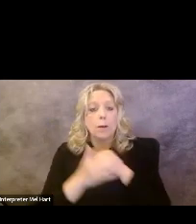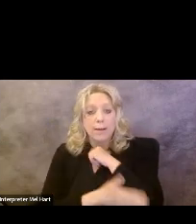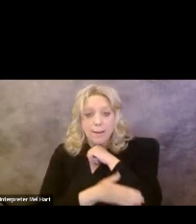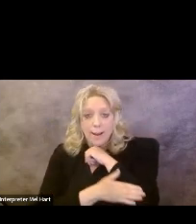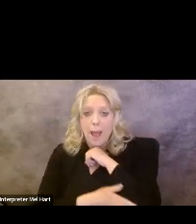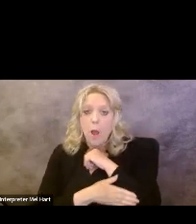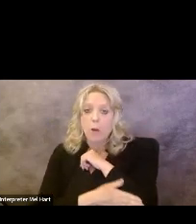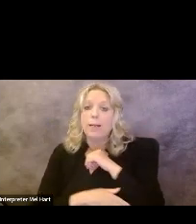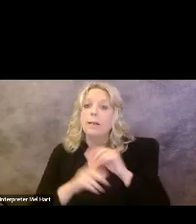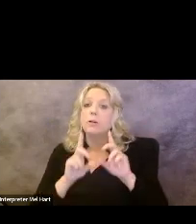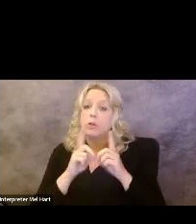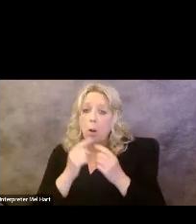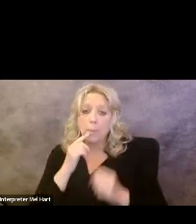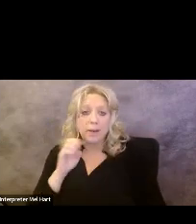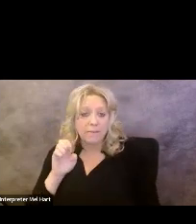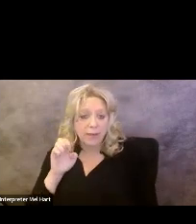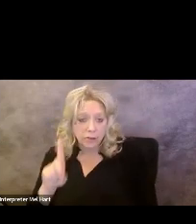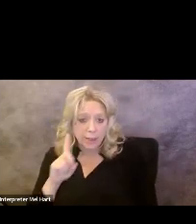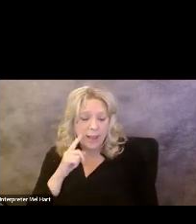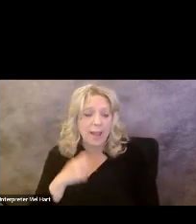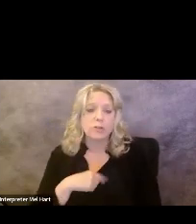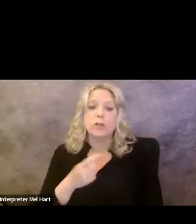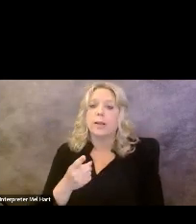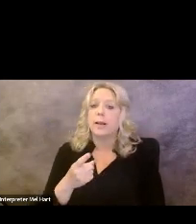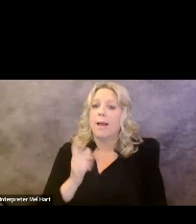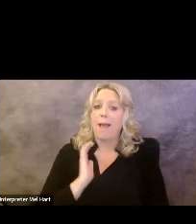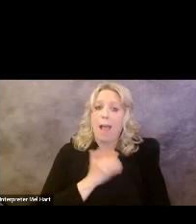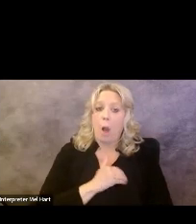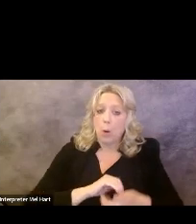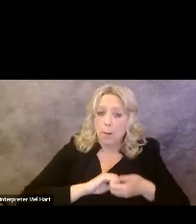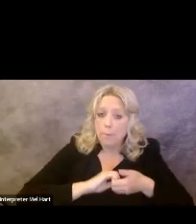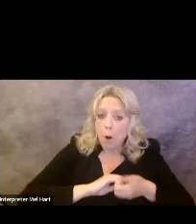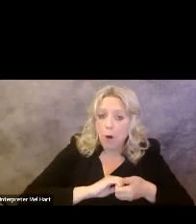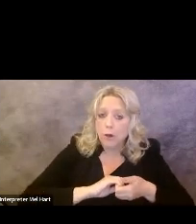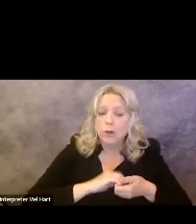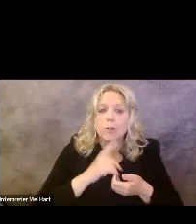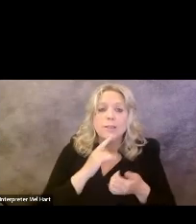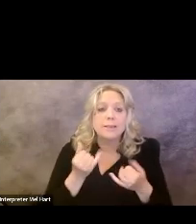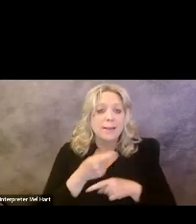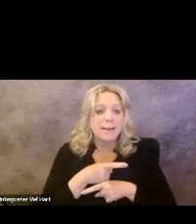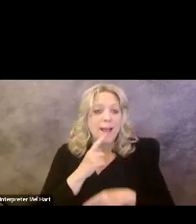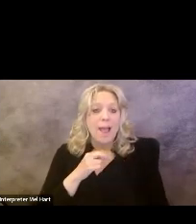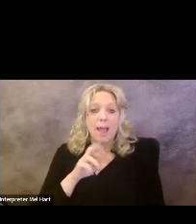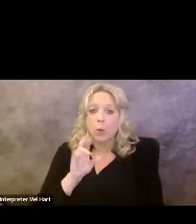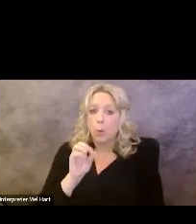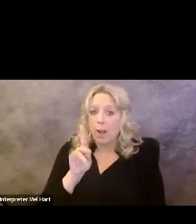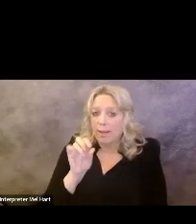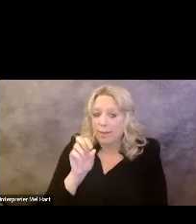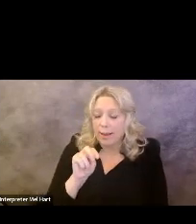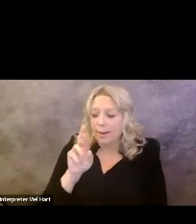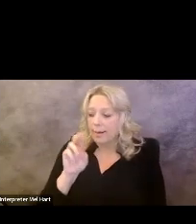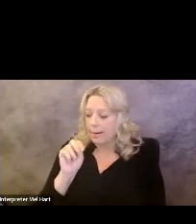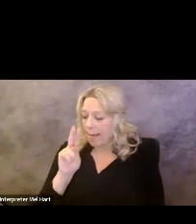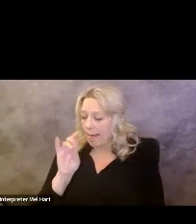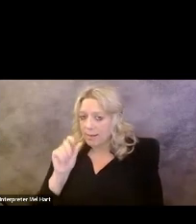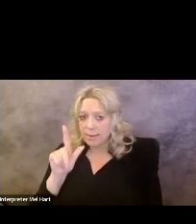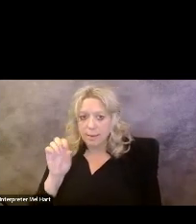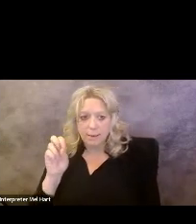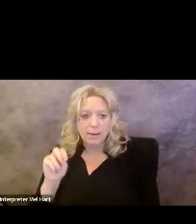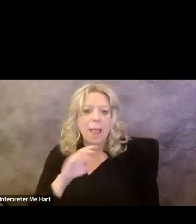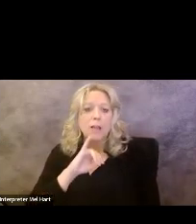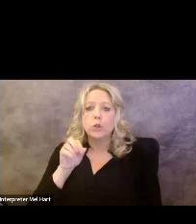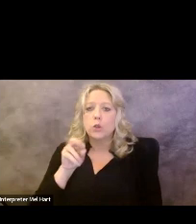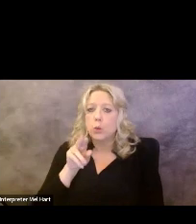se unieron a nosotros hoy Rayleen Nelson y Julie Macias y tenemos los socios de uh Michelle Kinner de